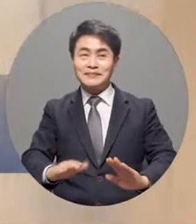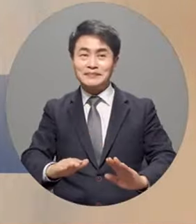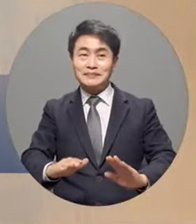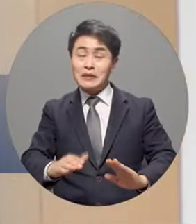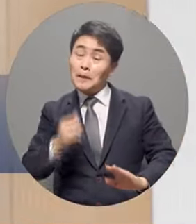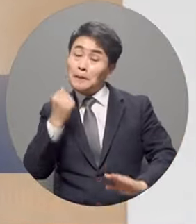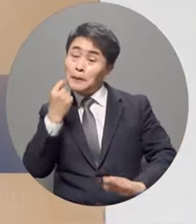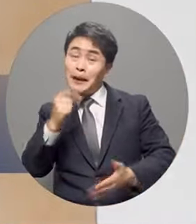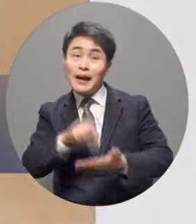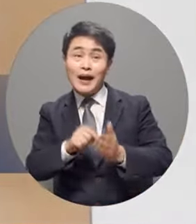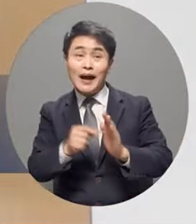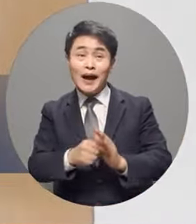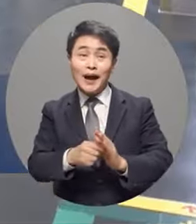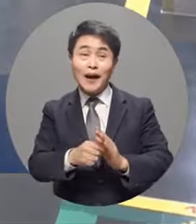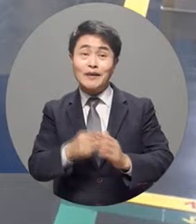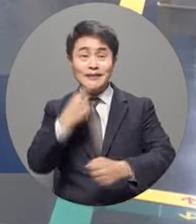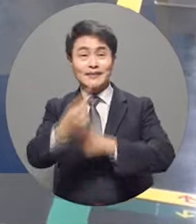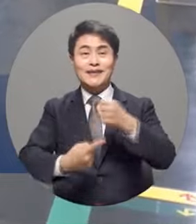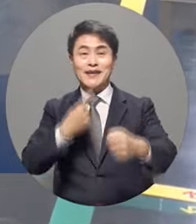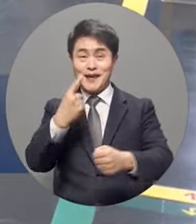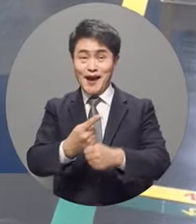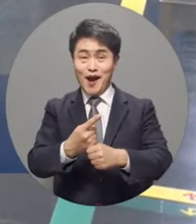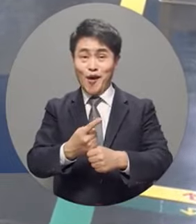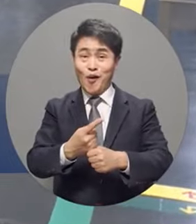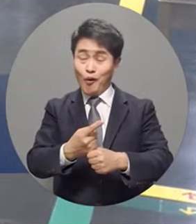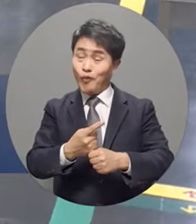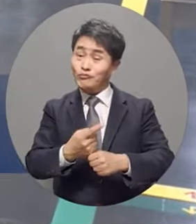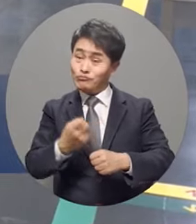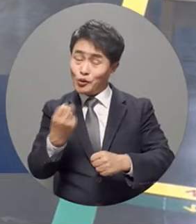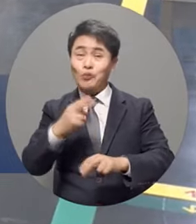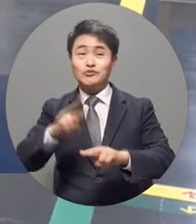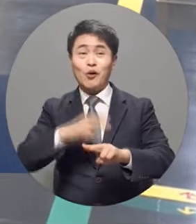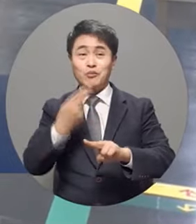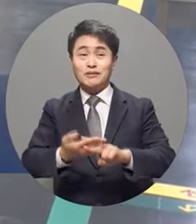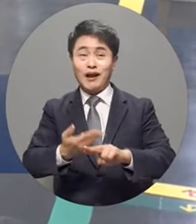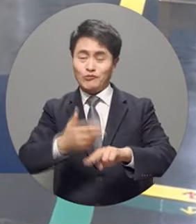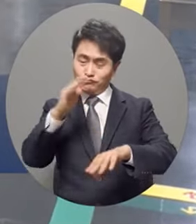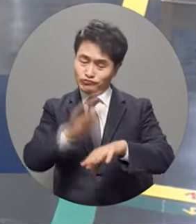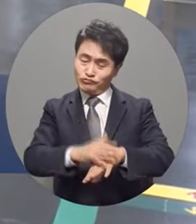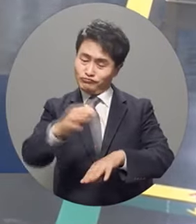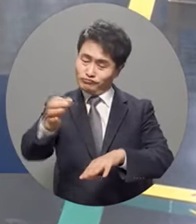(인터뷰) 이제 몇 달만 있으면 1년도 되고선물도 다르고 수당도 주고 그래서 참